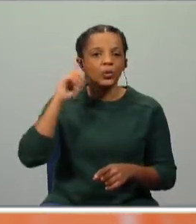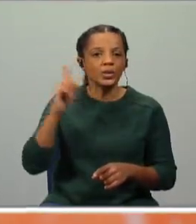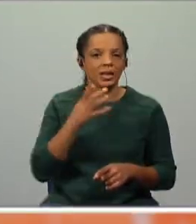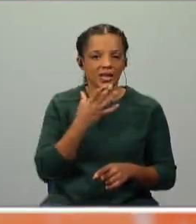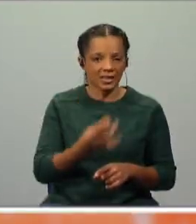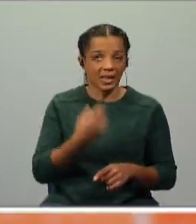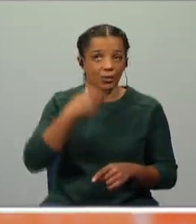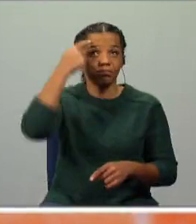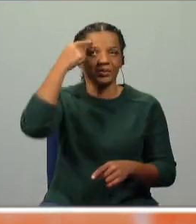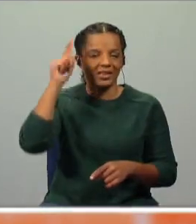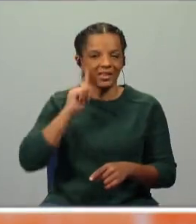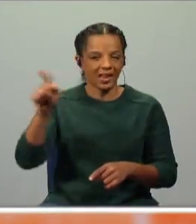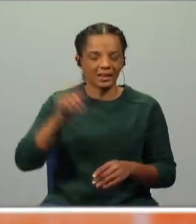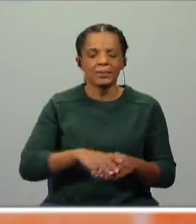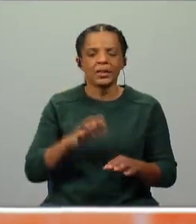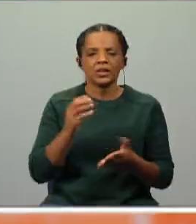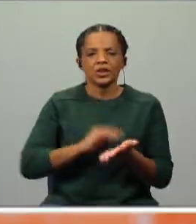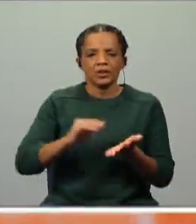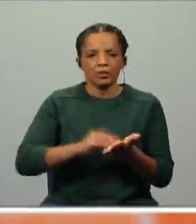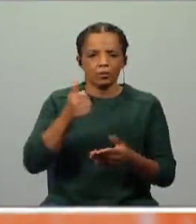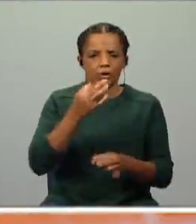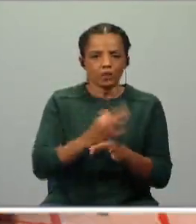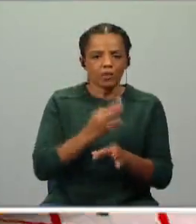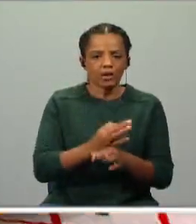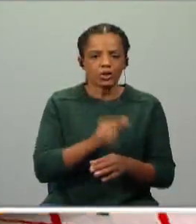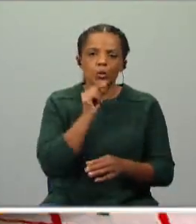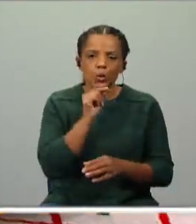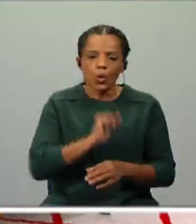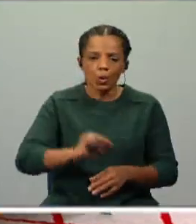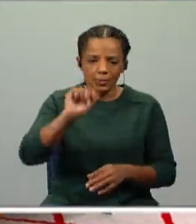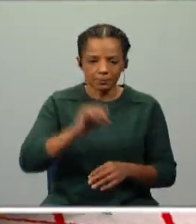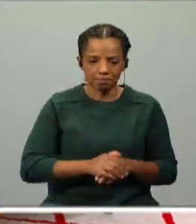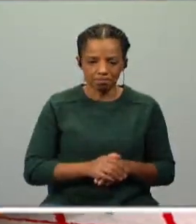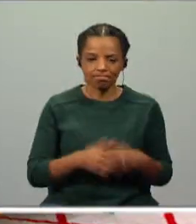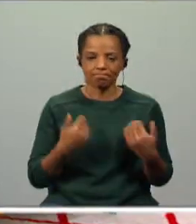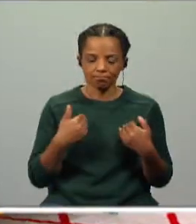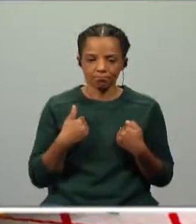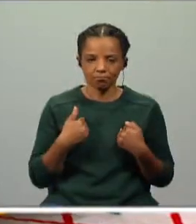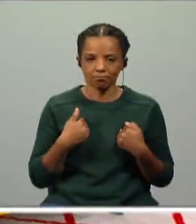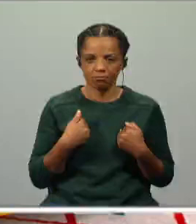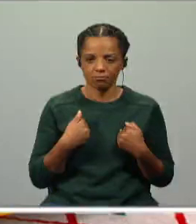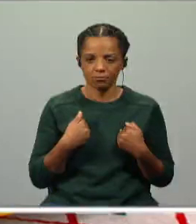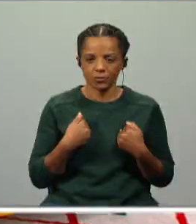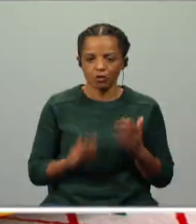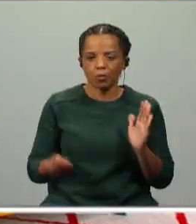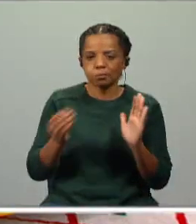mas boas festas e depois por o vosso nome eu vou completá la de outra forma. Vou